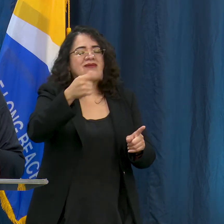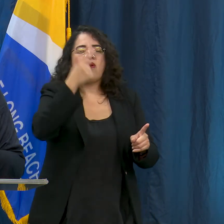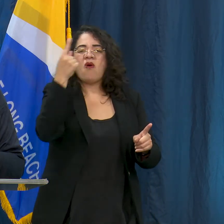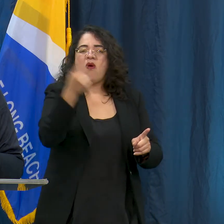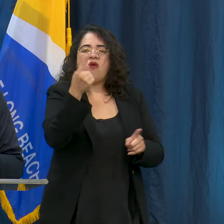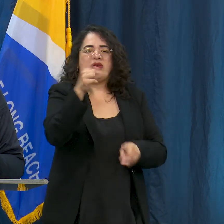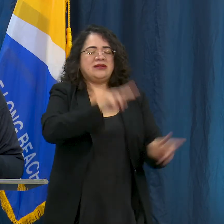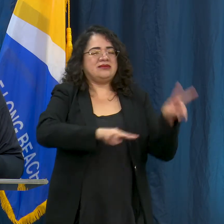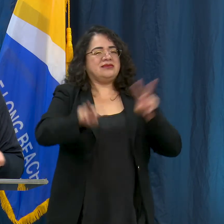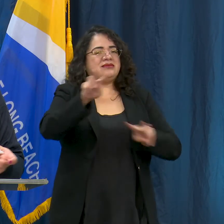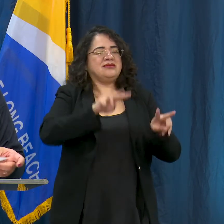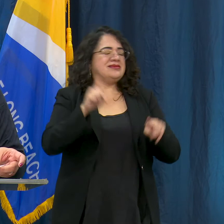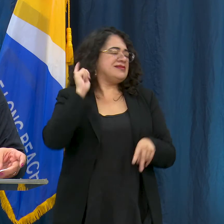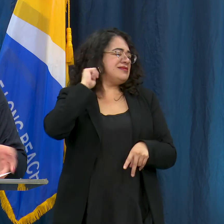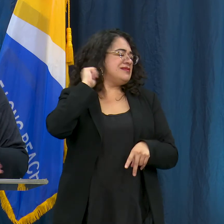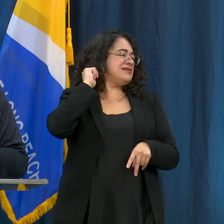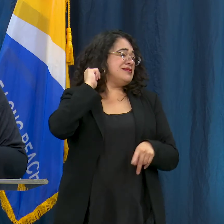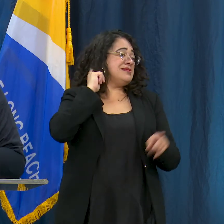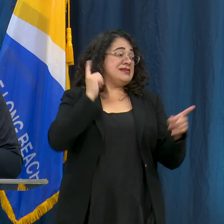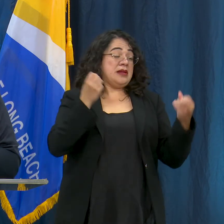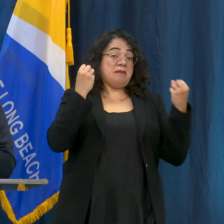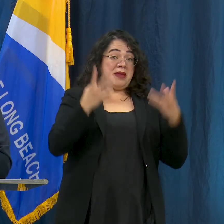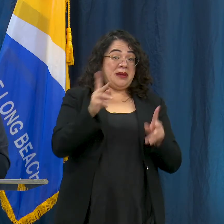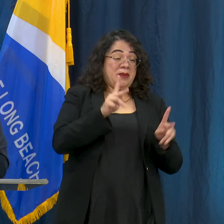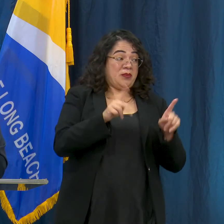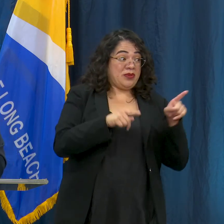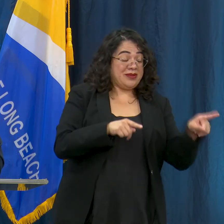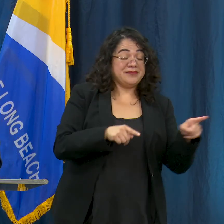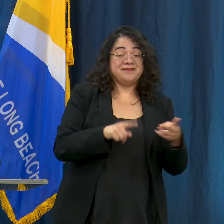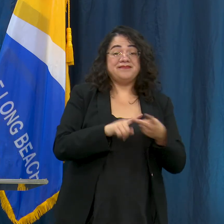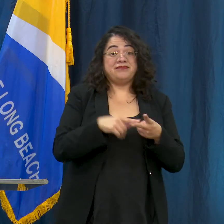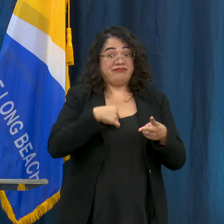queremos asegurarnos que ustedes tengan toda la información y SI todavia